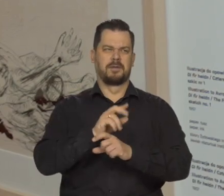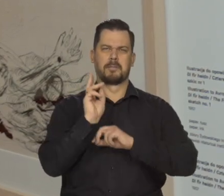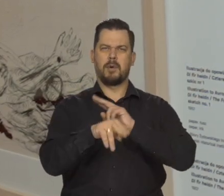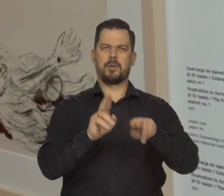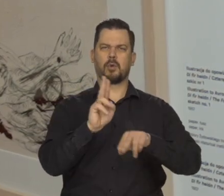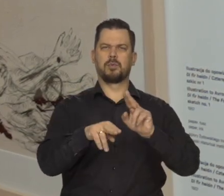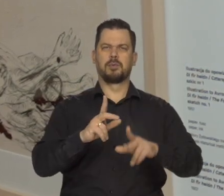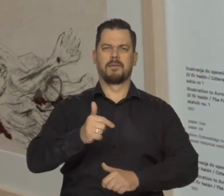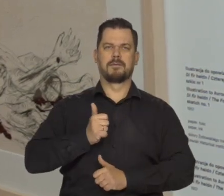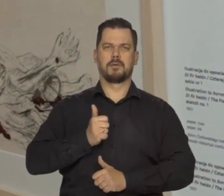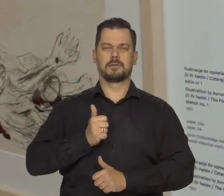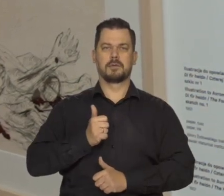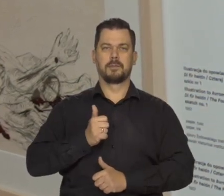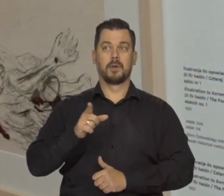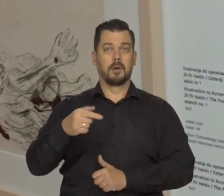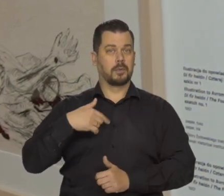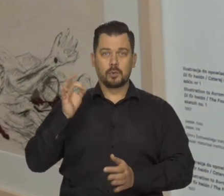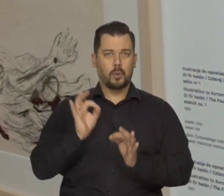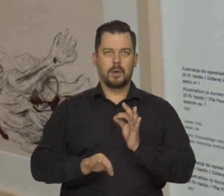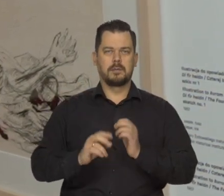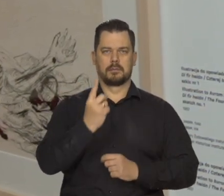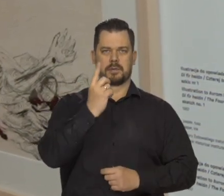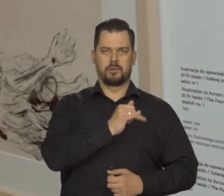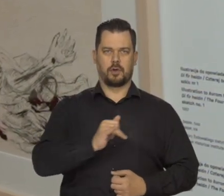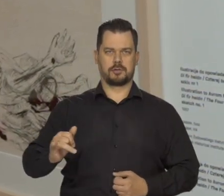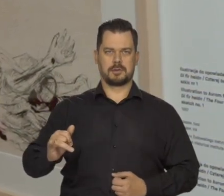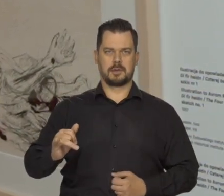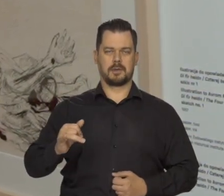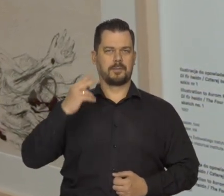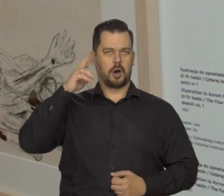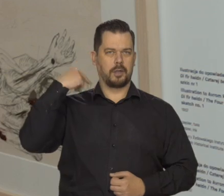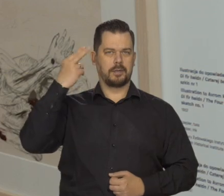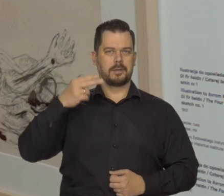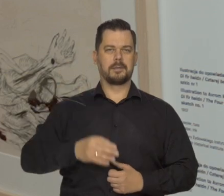Pierwszy narodowy zjazd Stowarzyszenia odbył się dokładnie w pierwszą rocznicę jego powstania w Londynie.